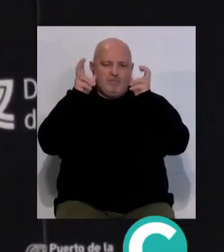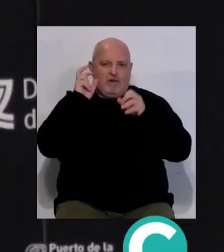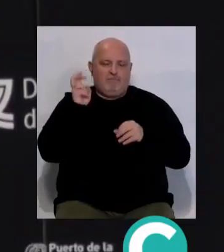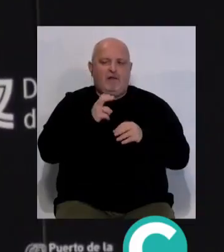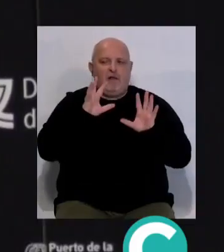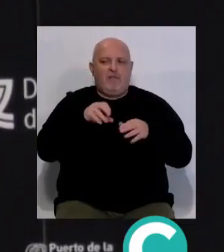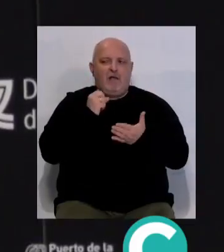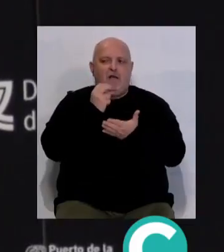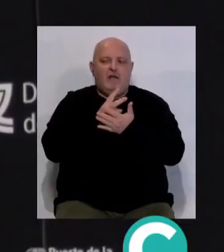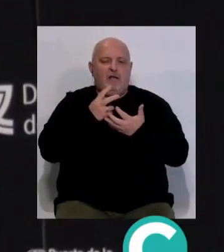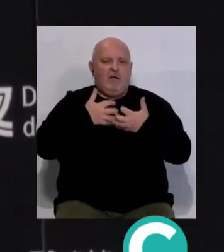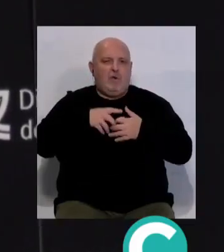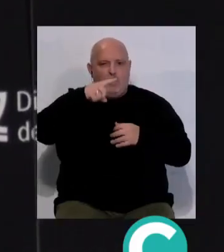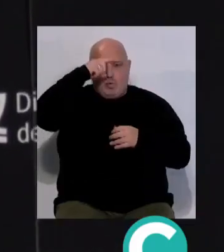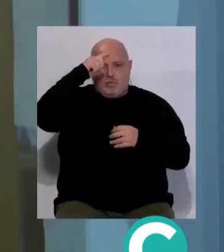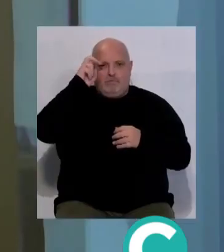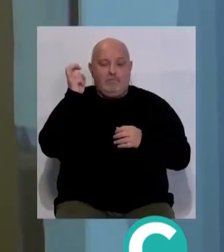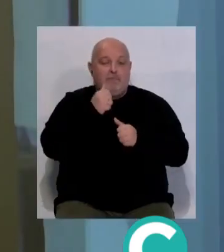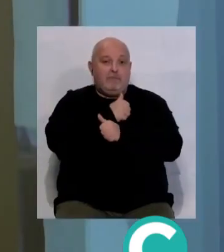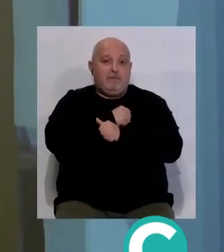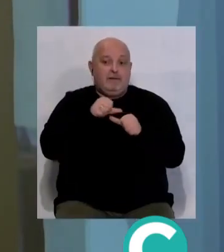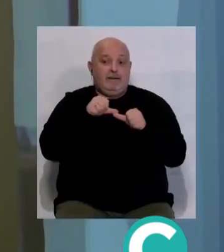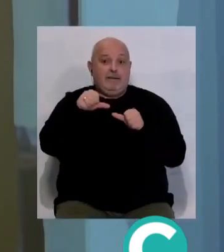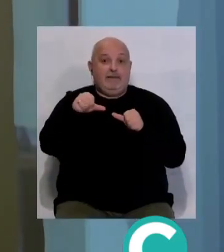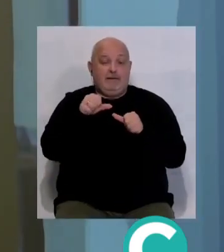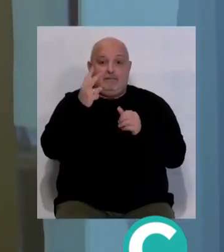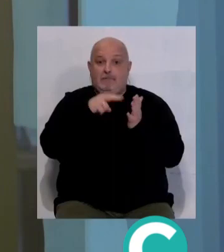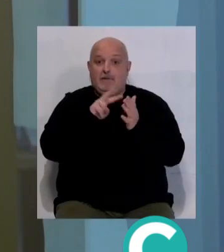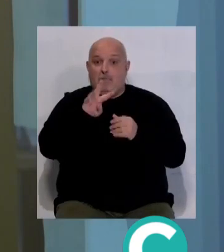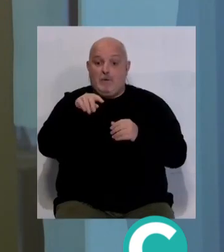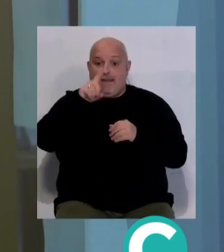tiene que apostar por las Industrias culturales y Esperamos que en esta nueva edición en el 2024